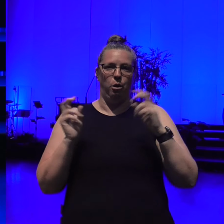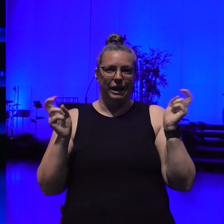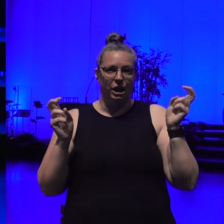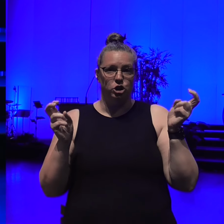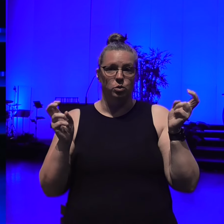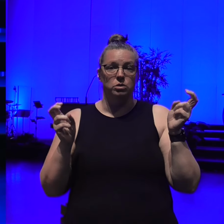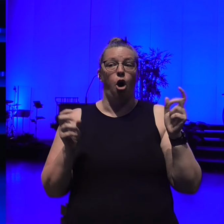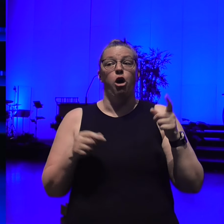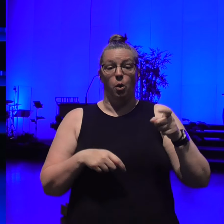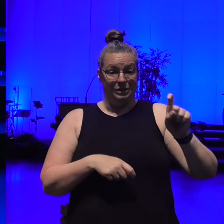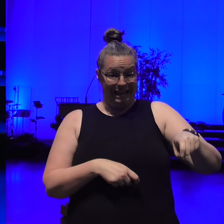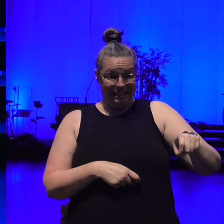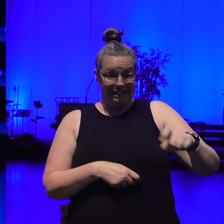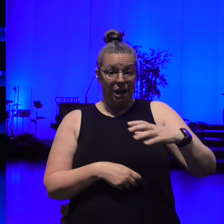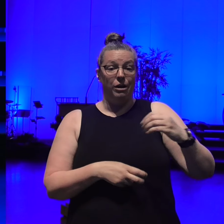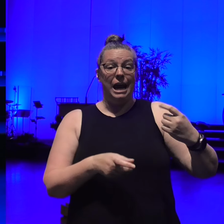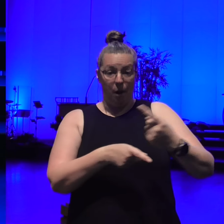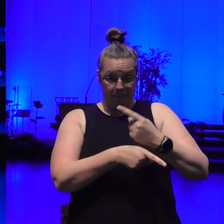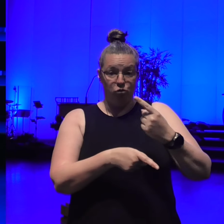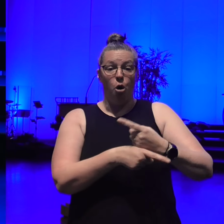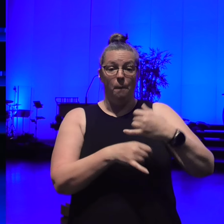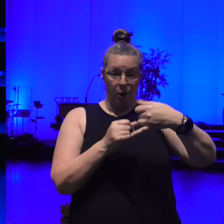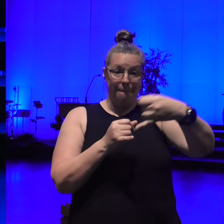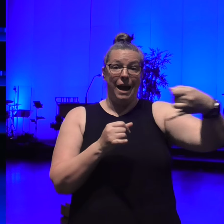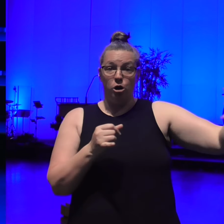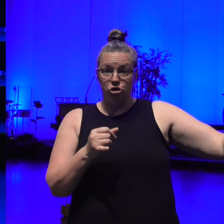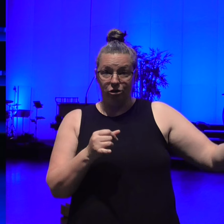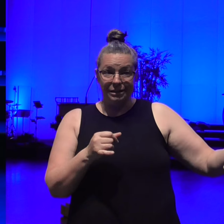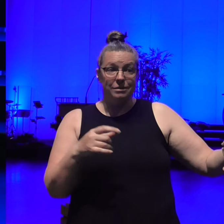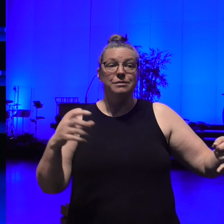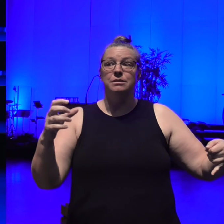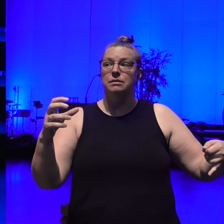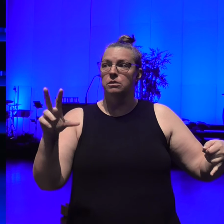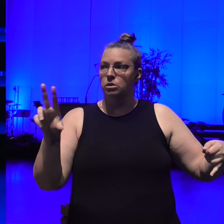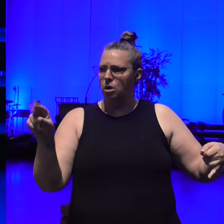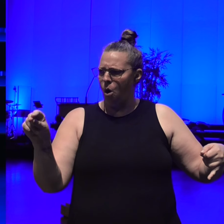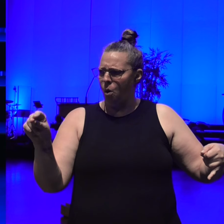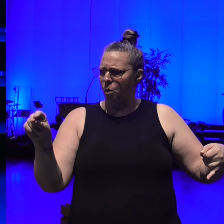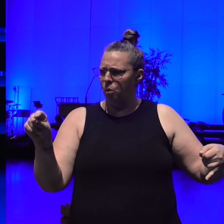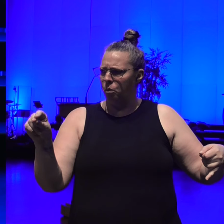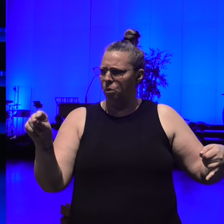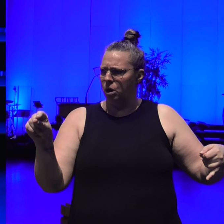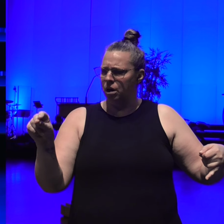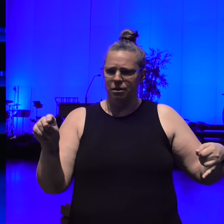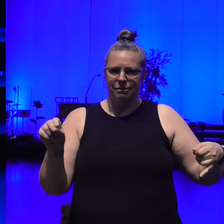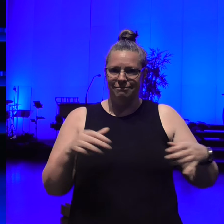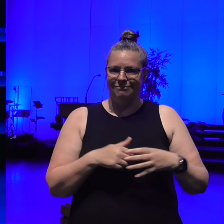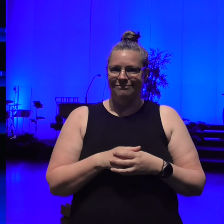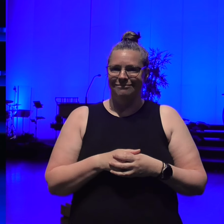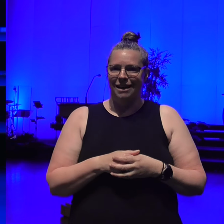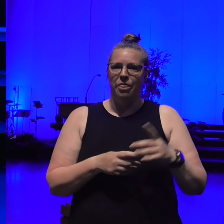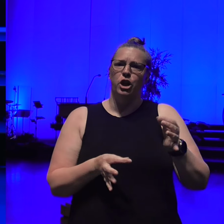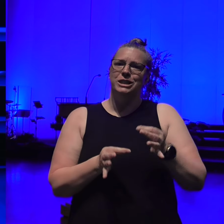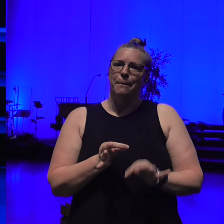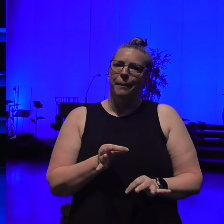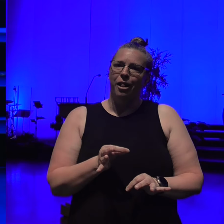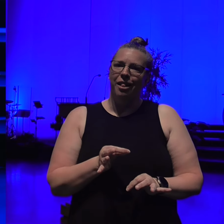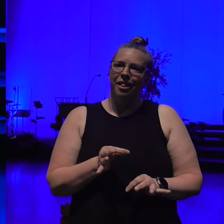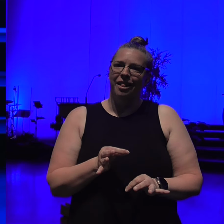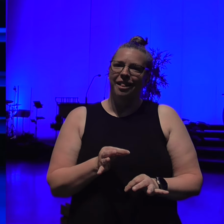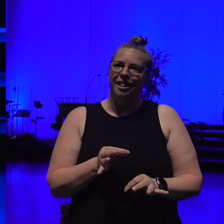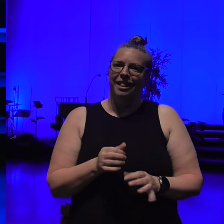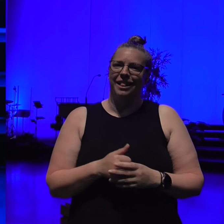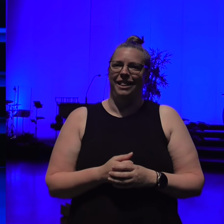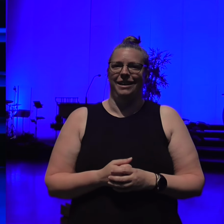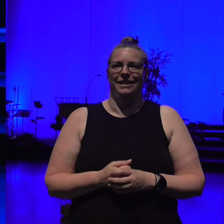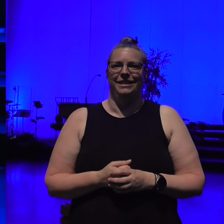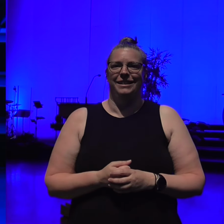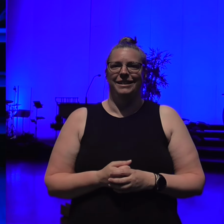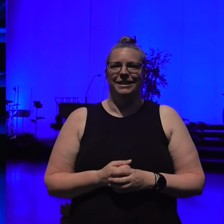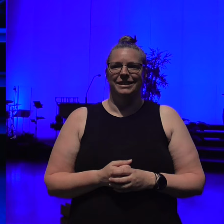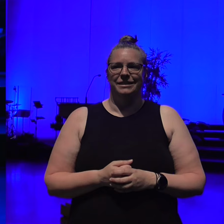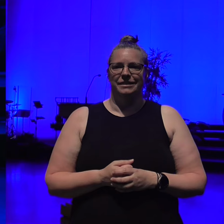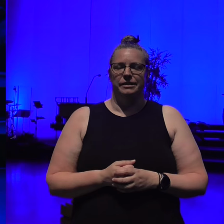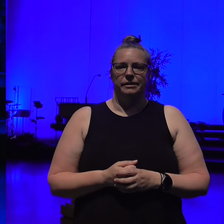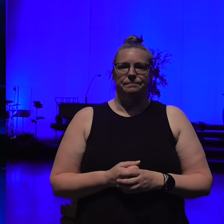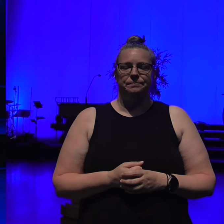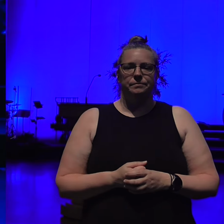límites innecesarios o inapropiados? Vamos No Son simples Y, sin embargo, muchos de nosotros nos abandonamos y permitimos que